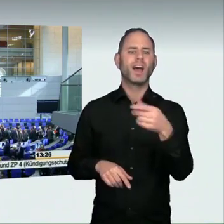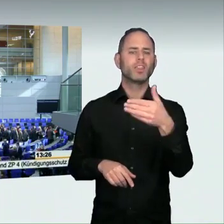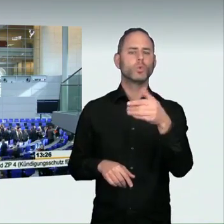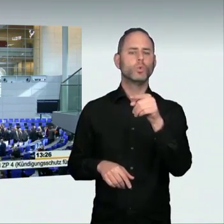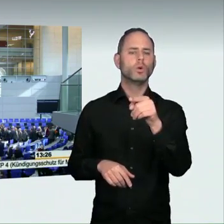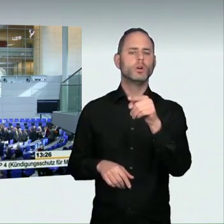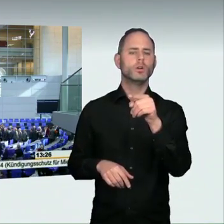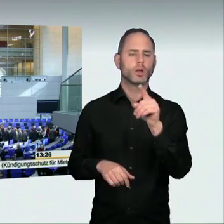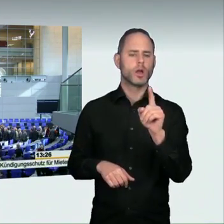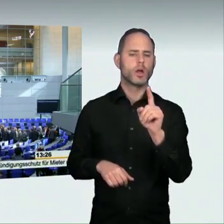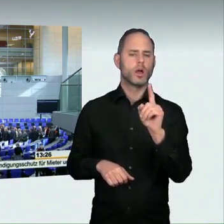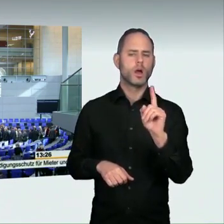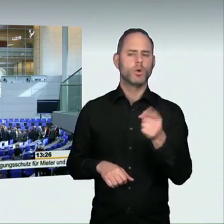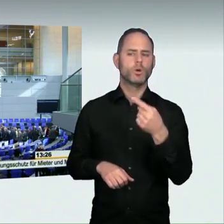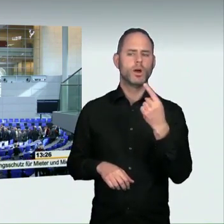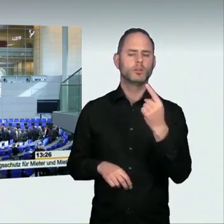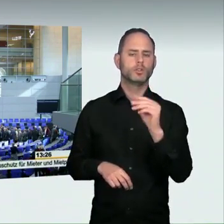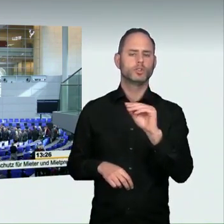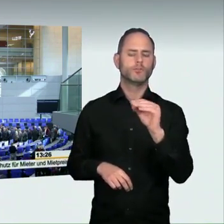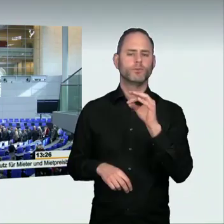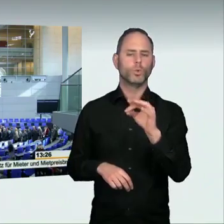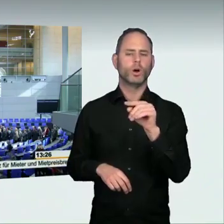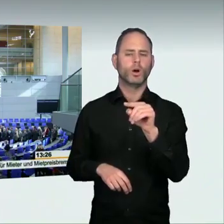auch noch ein Schriftführer oder eine Schriftführerin.